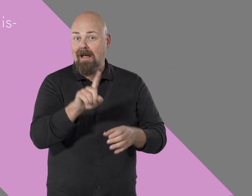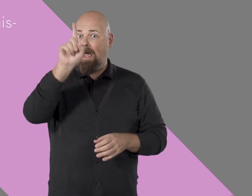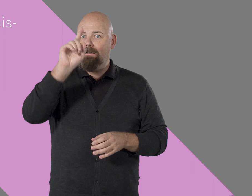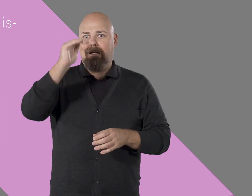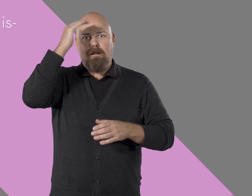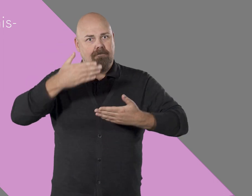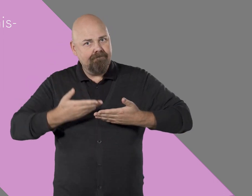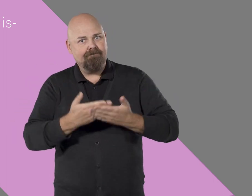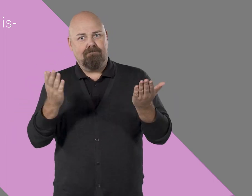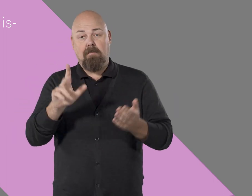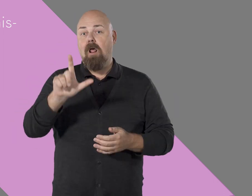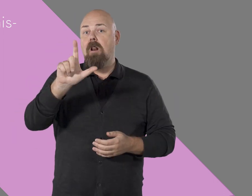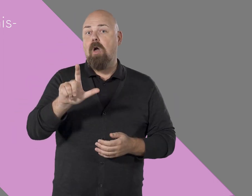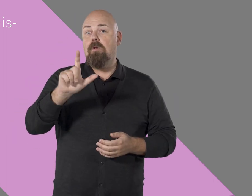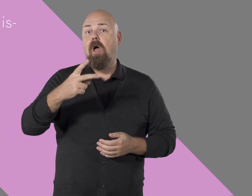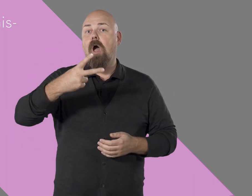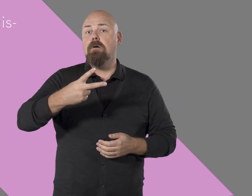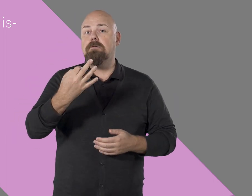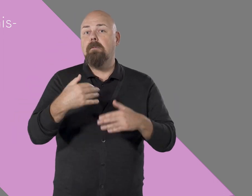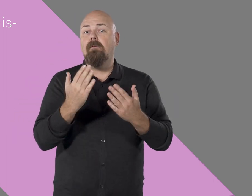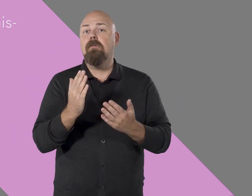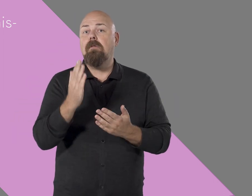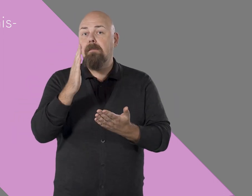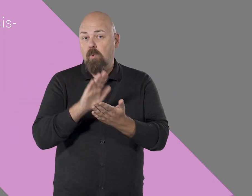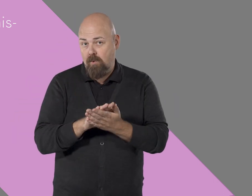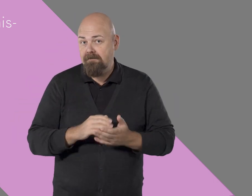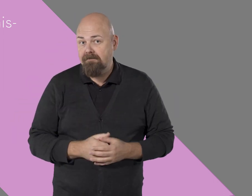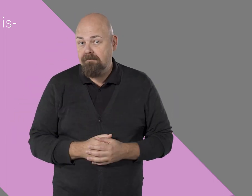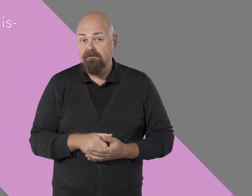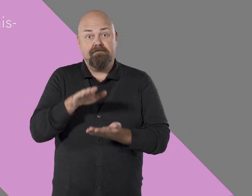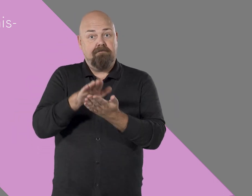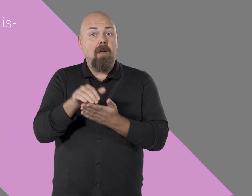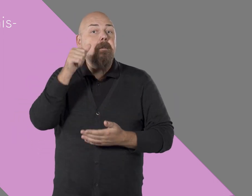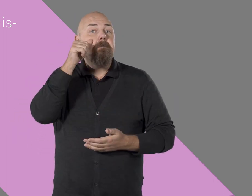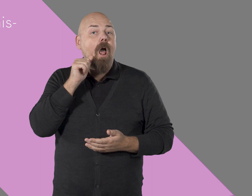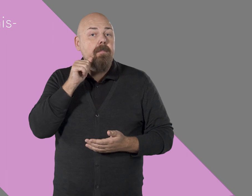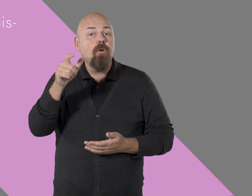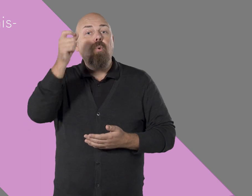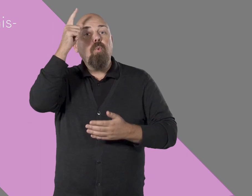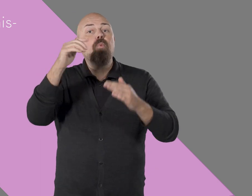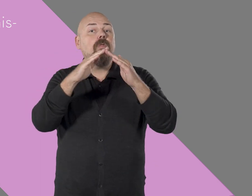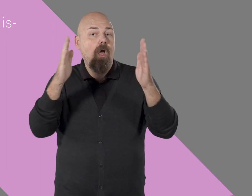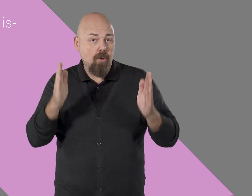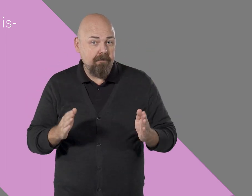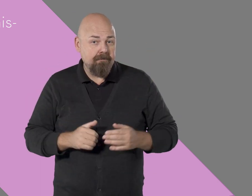saa ensi-iltansa lauantaina 28.1.2023 Malmin kulttuuritalolla.